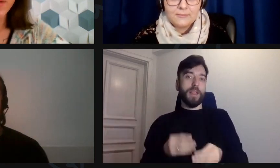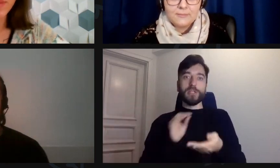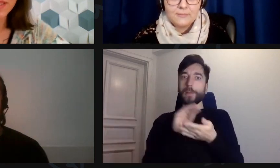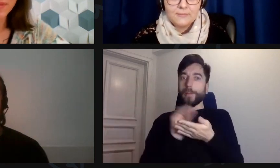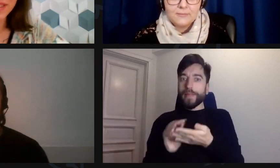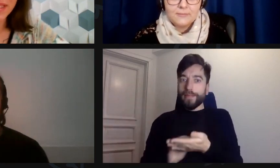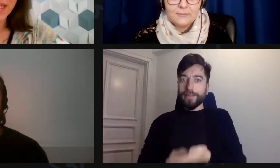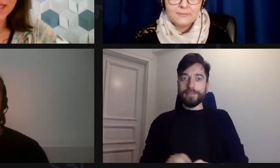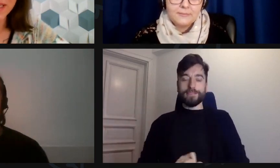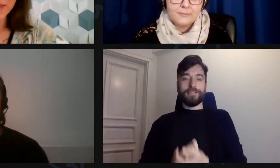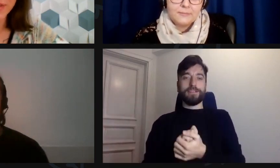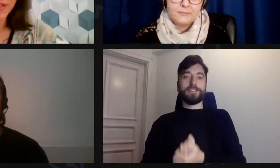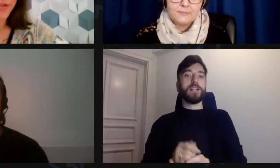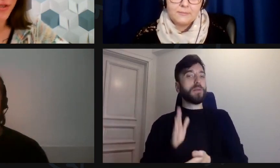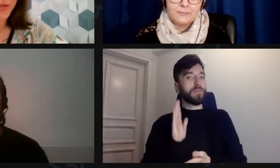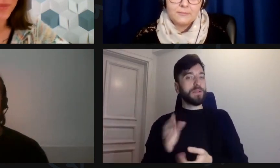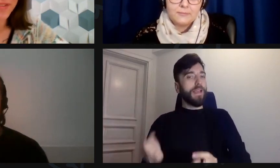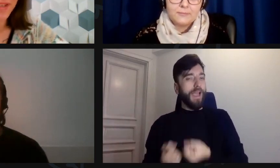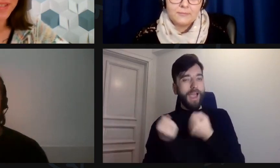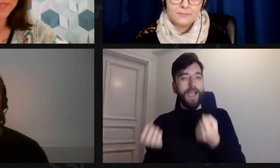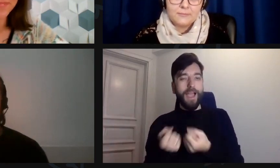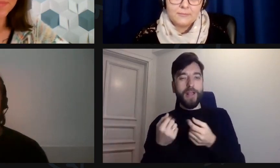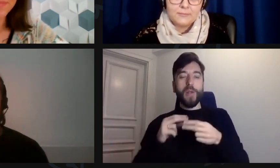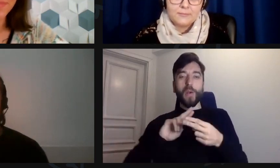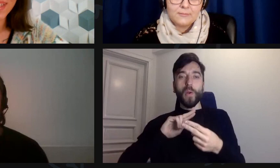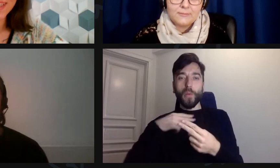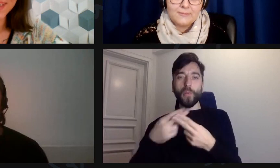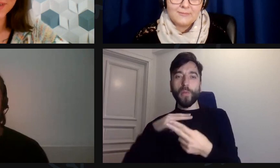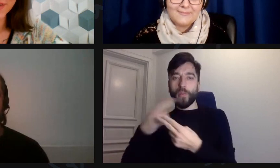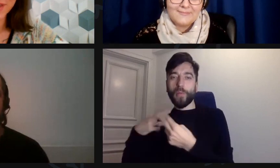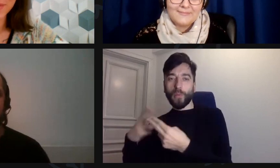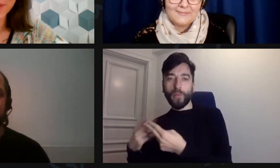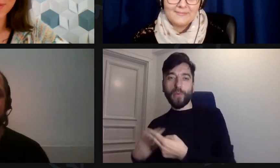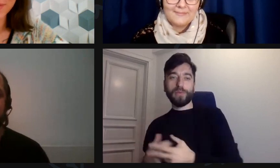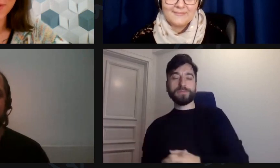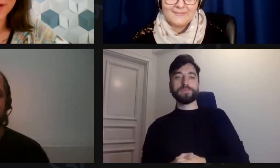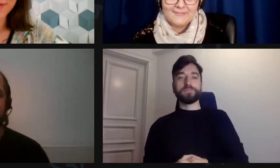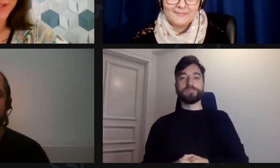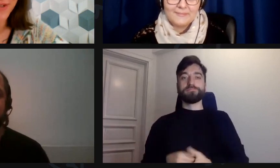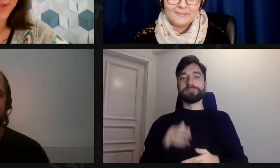i będziemy na bieżąco odpisywać i życzymy miłego wieczoru.